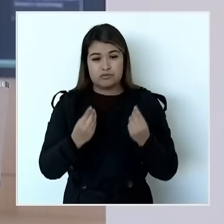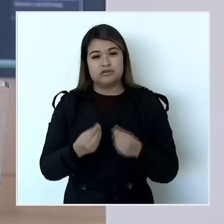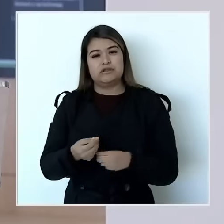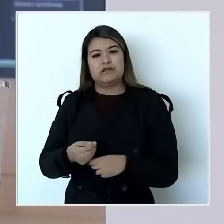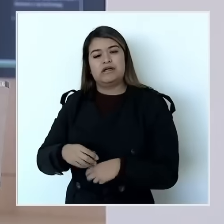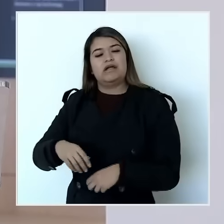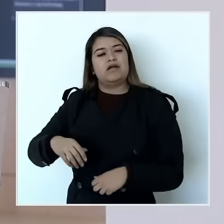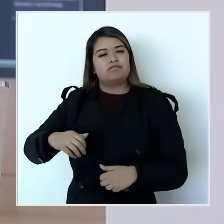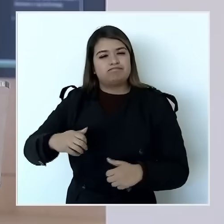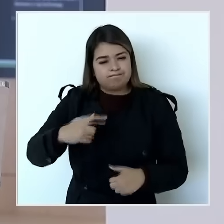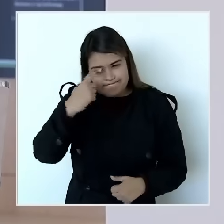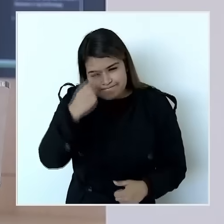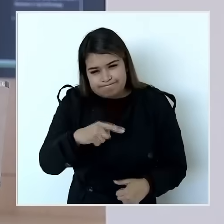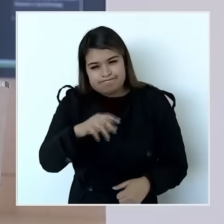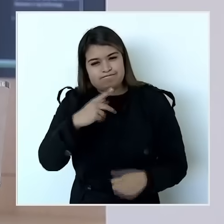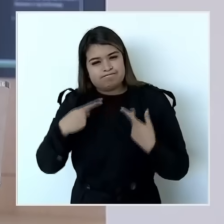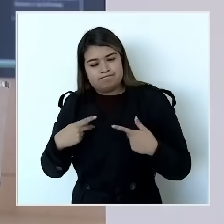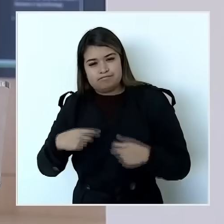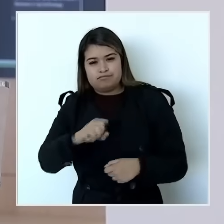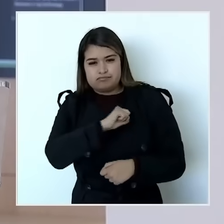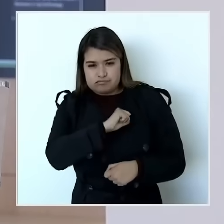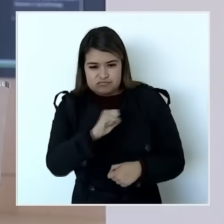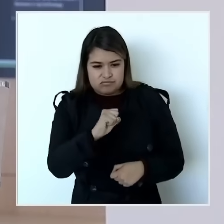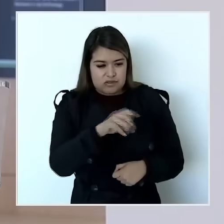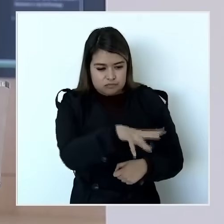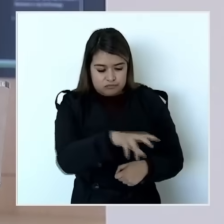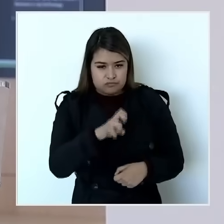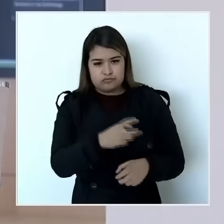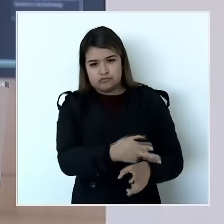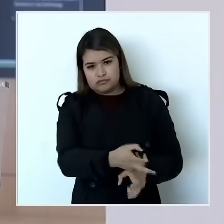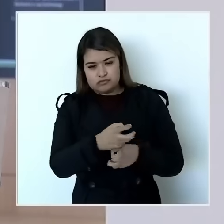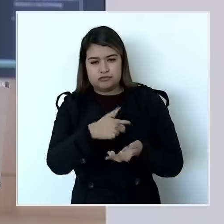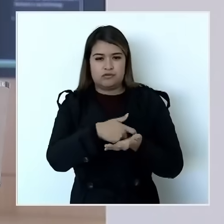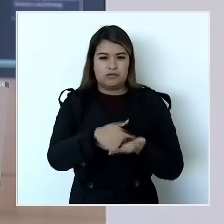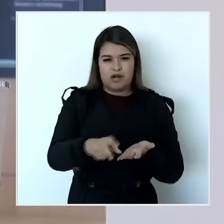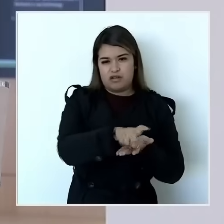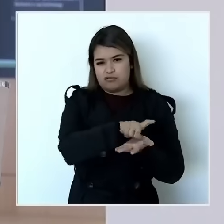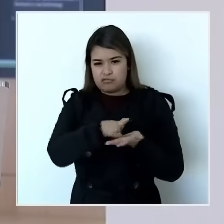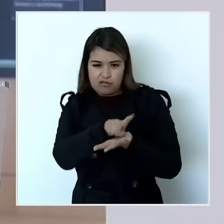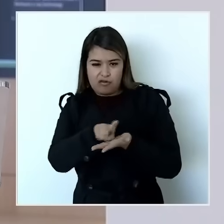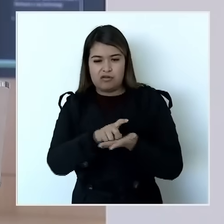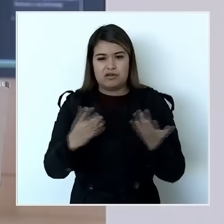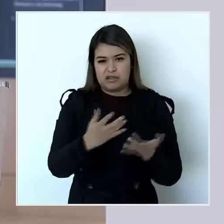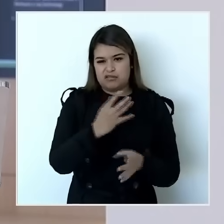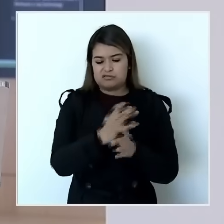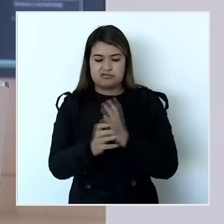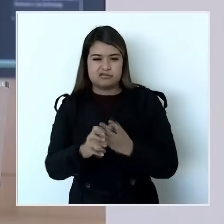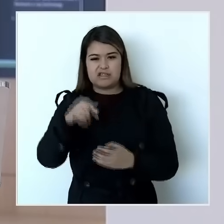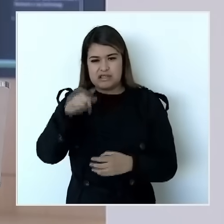delincuencia que produce y trafica drogas y que genera violencia en nuestro país, que millones